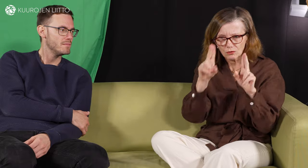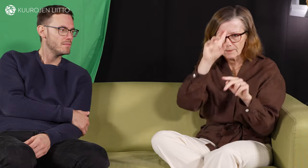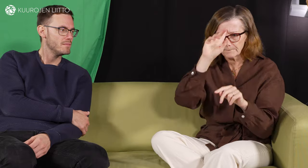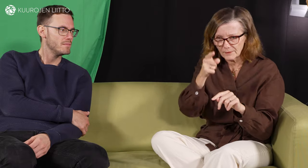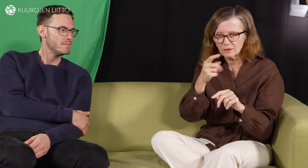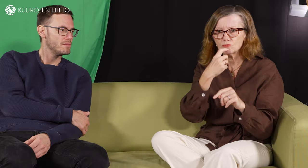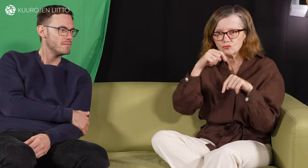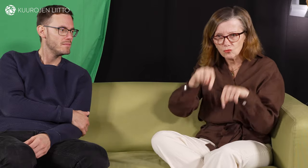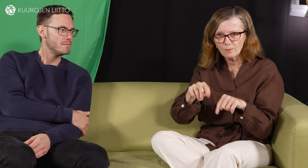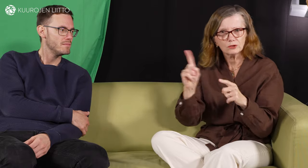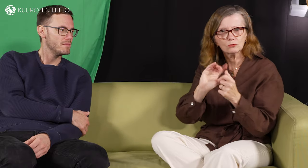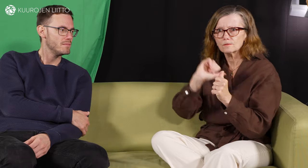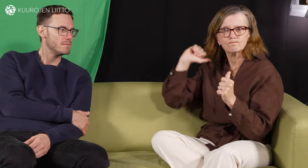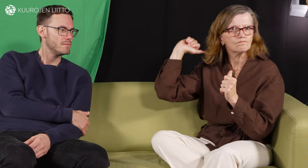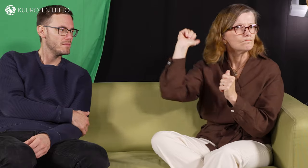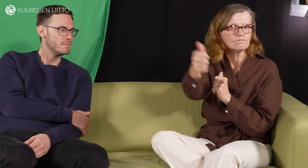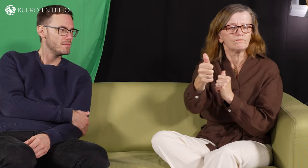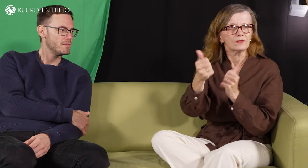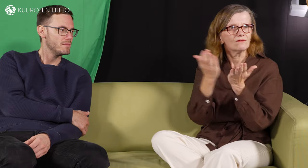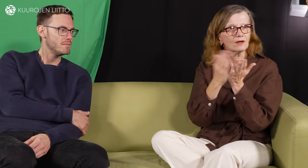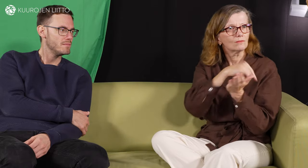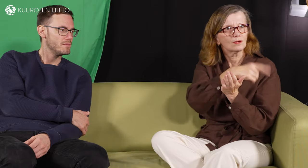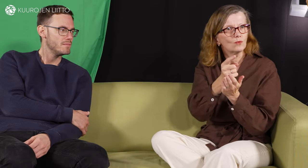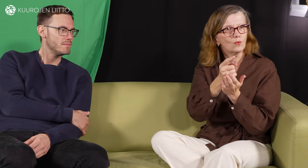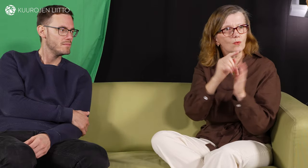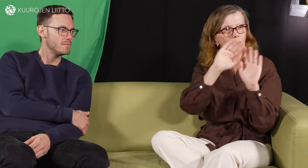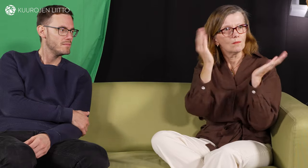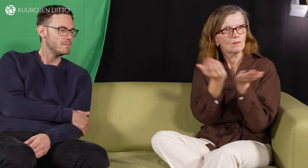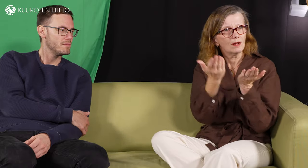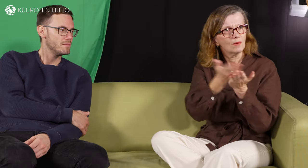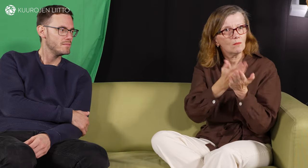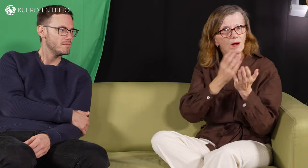että Suomessa olemme todella edellä verrattuna muuhun maailmaan.